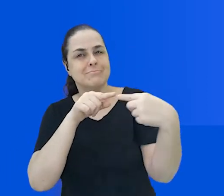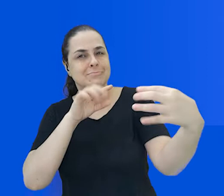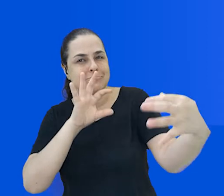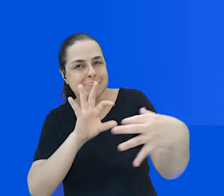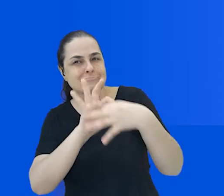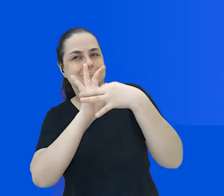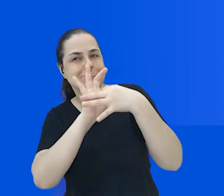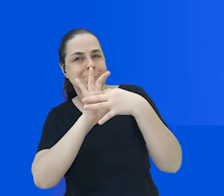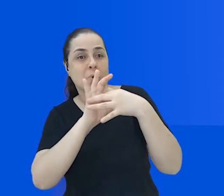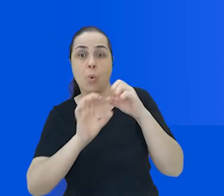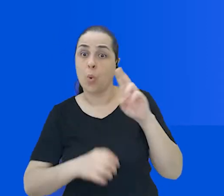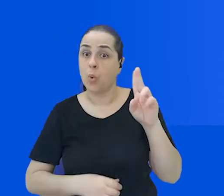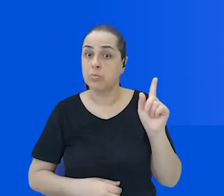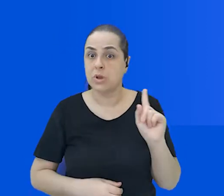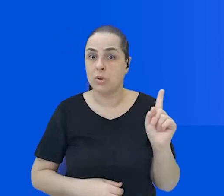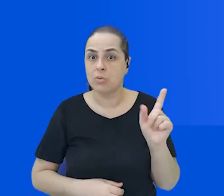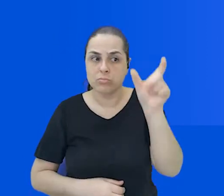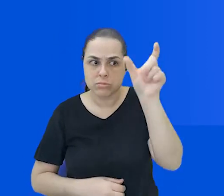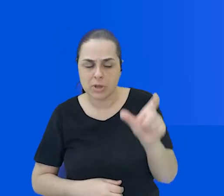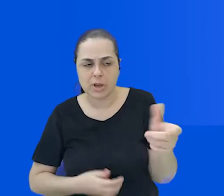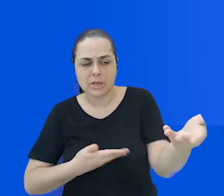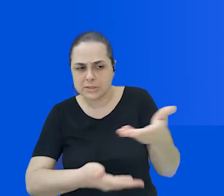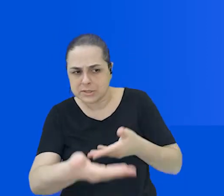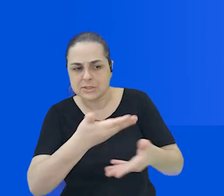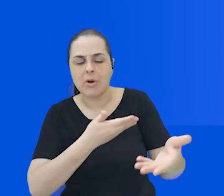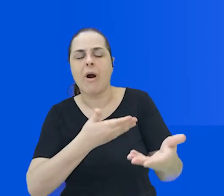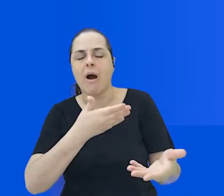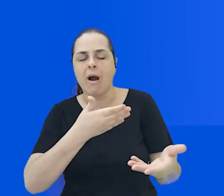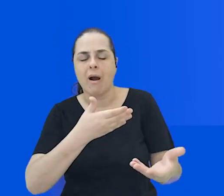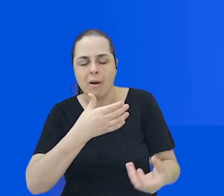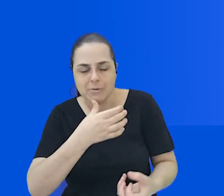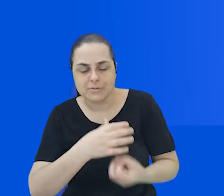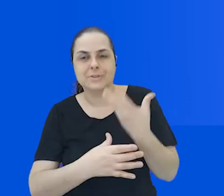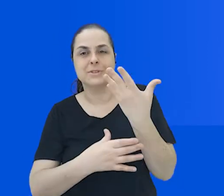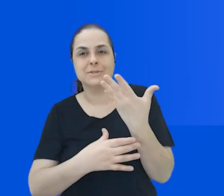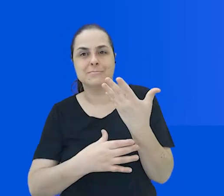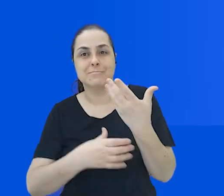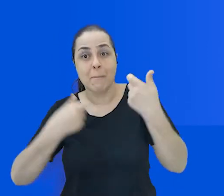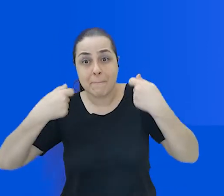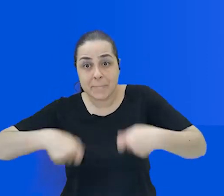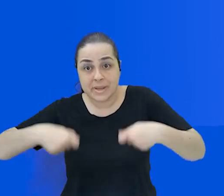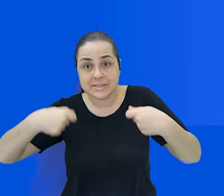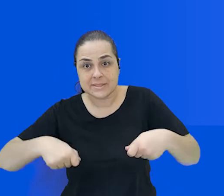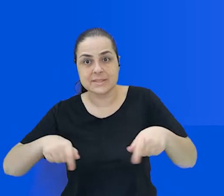É a partir dessa relação com o(a) outro(a) que nasce tanto a necessidade quanto o exercício da empatia.